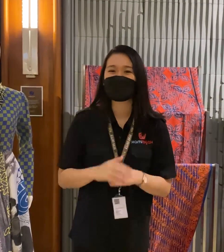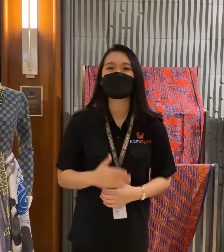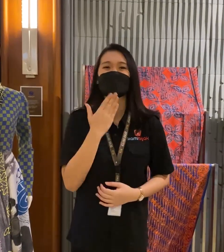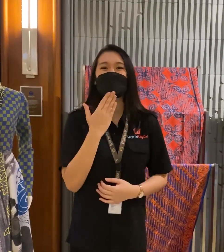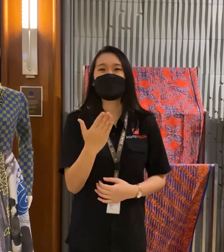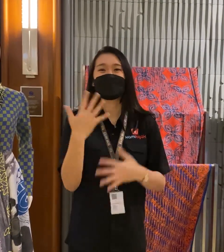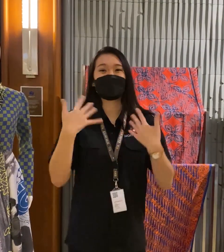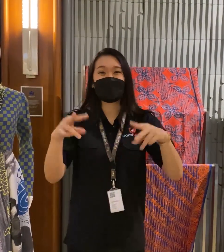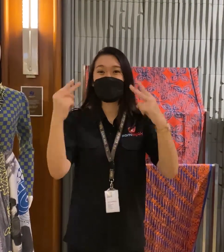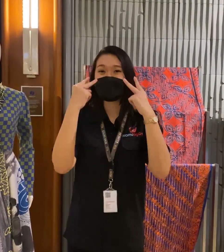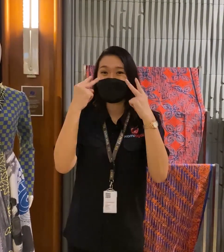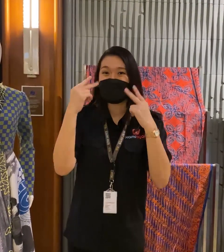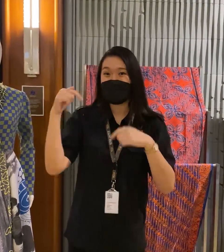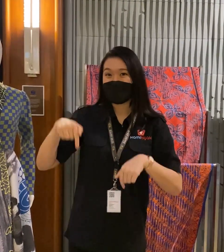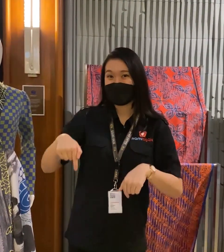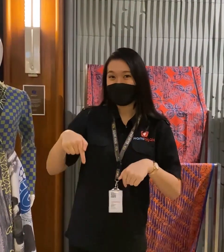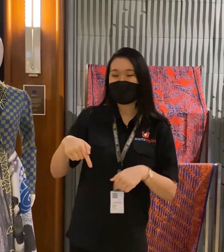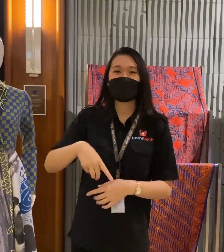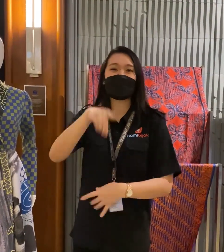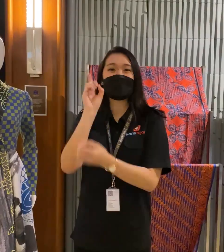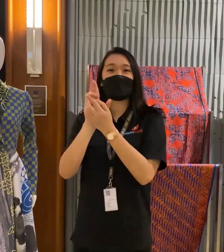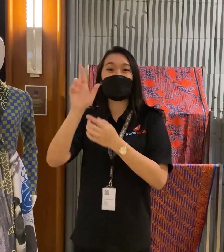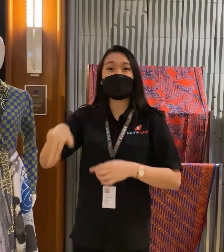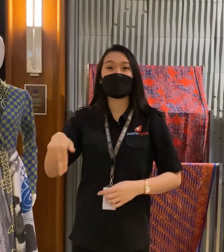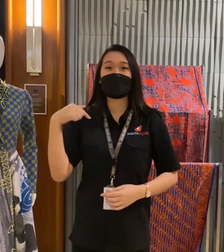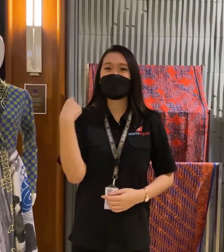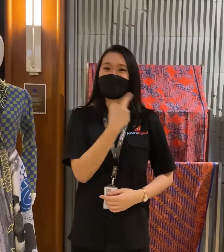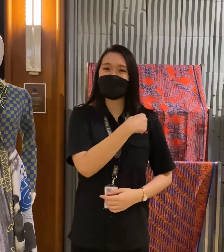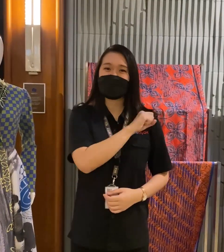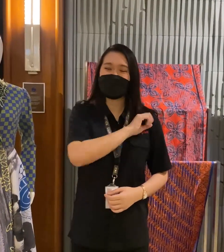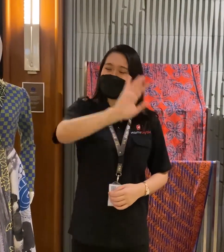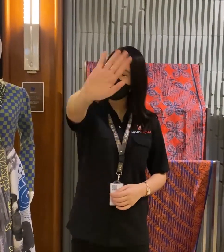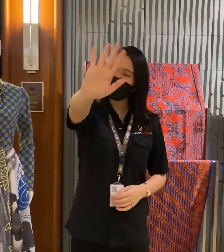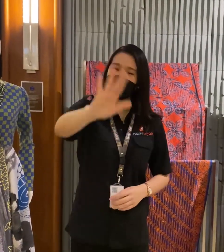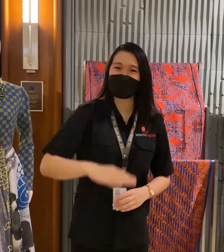Oke sekian, terima kasih sampai ketemu di KamiBijak, Dah!